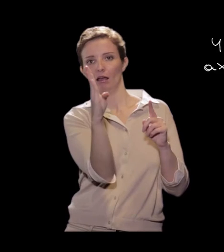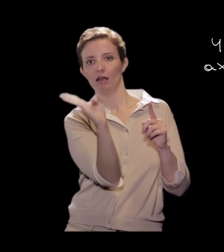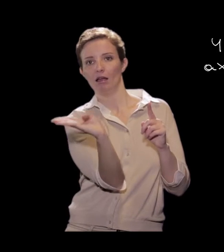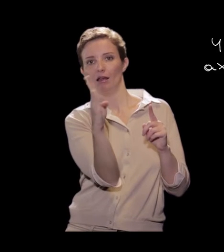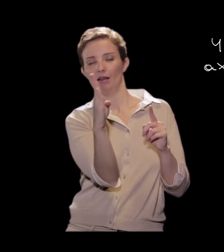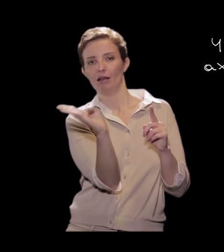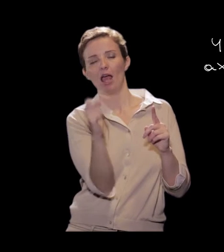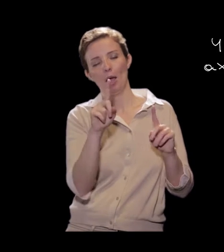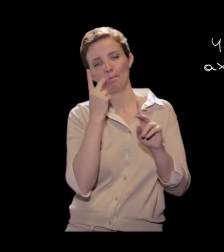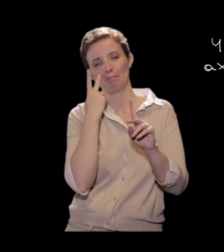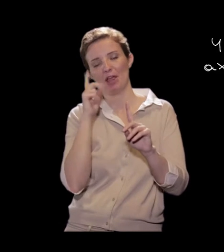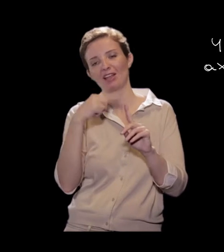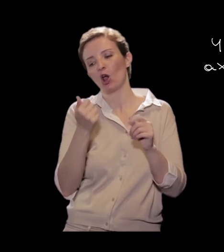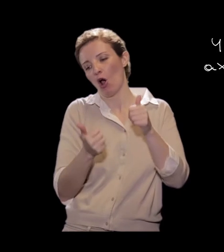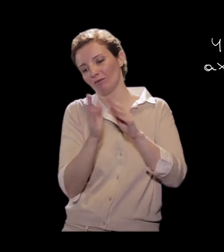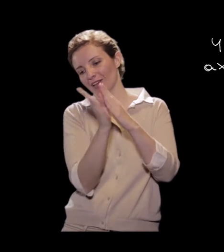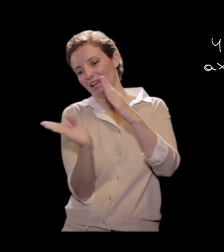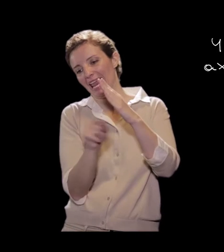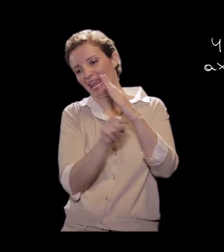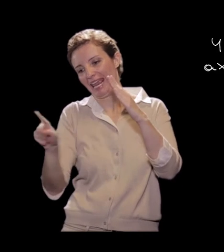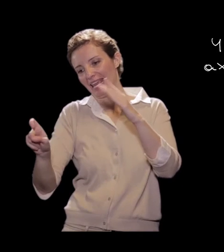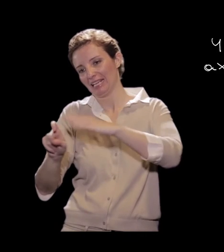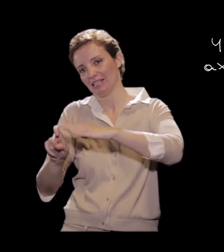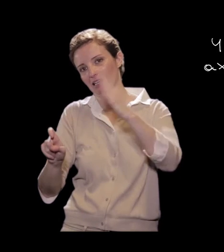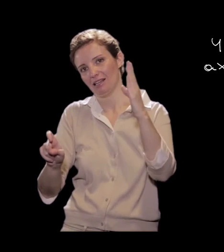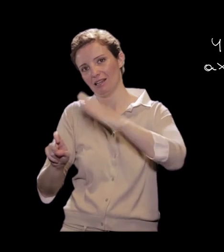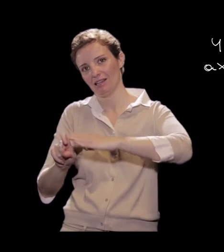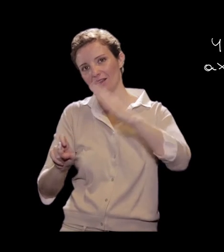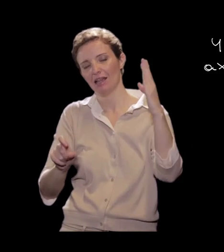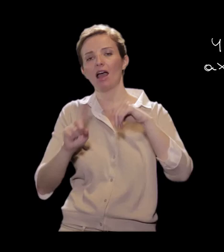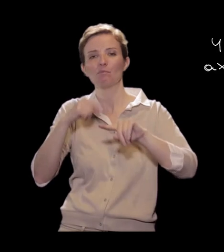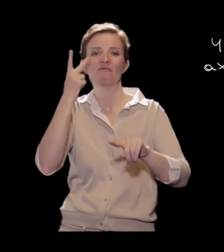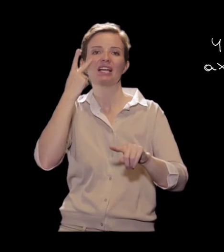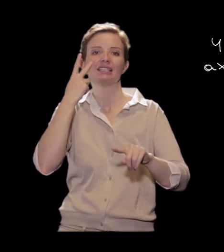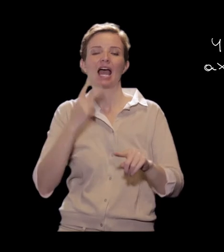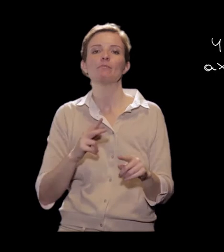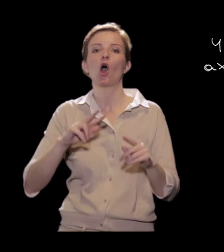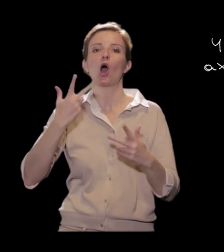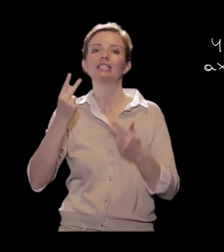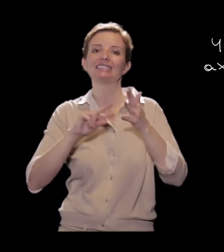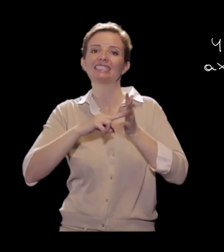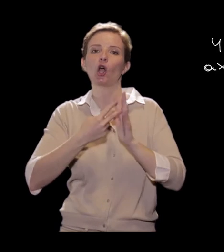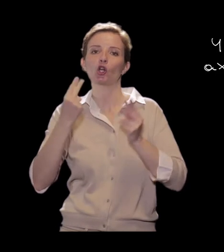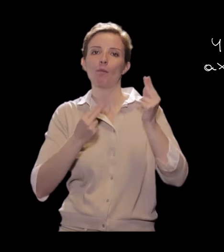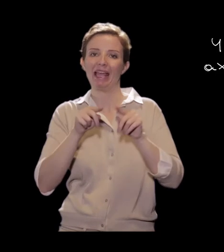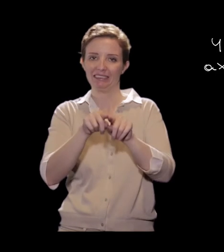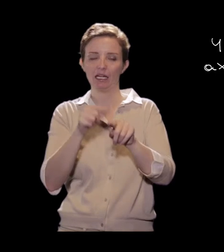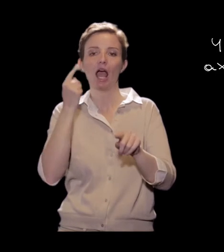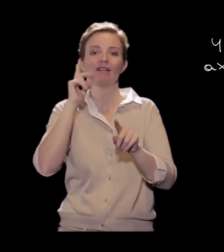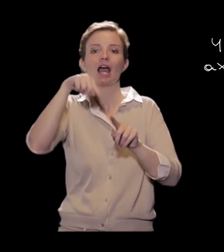Vedremo poi in trigonometria che m corrisponderà alla tangente dell'angolo α